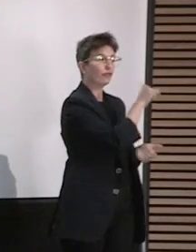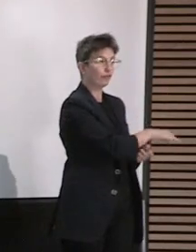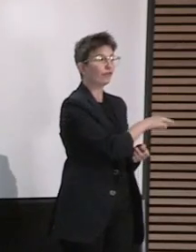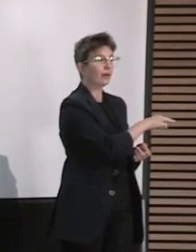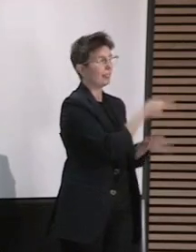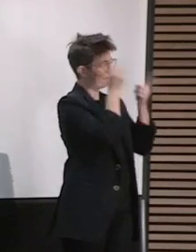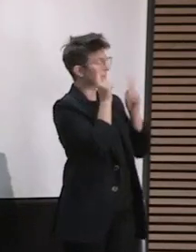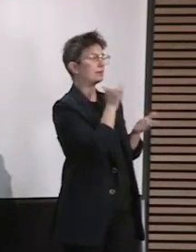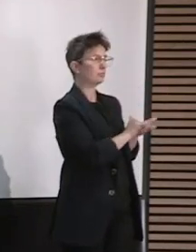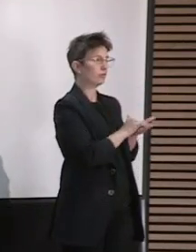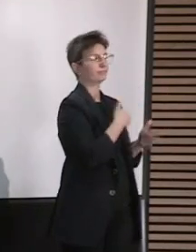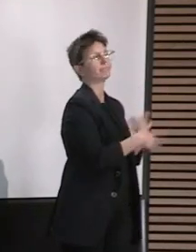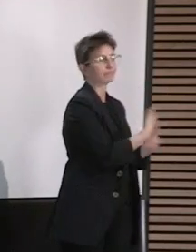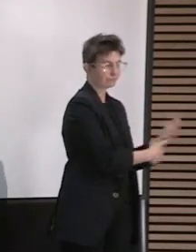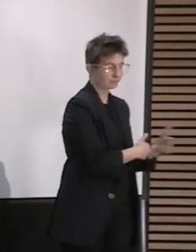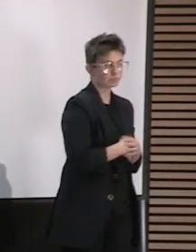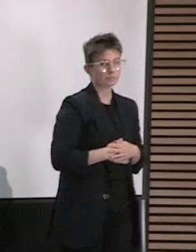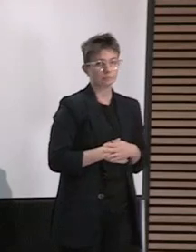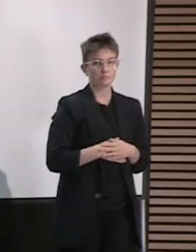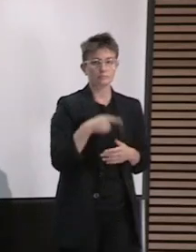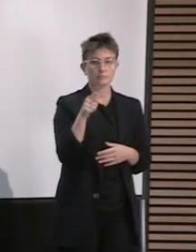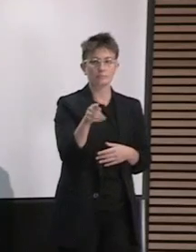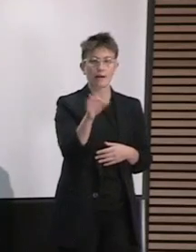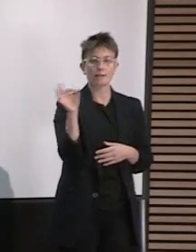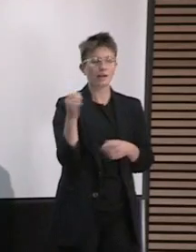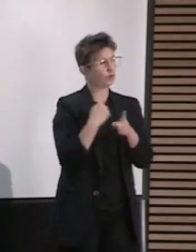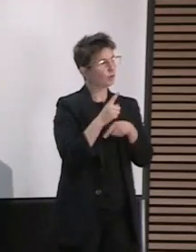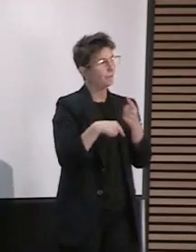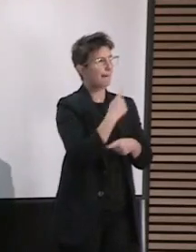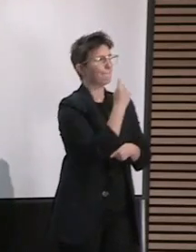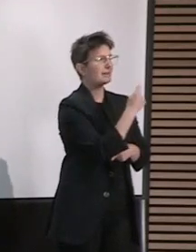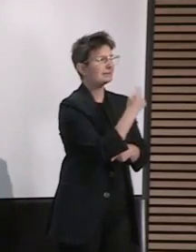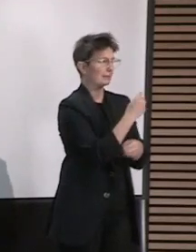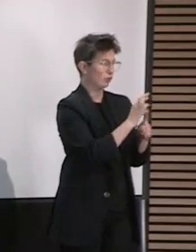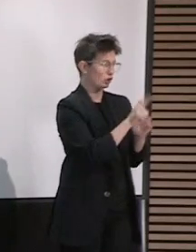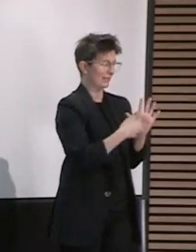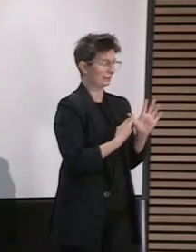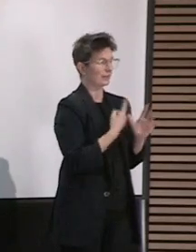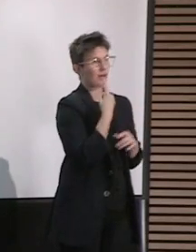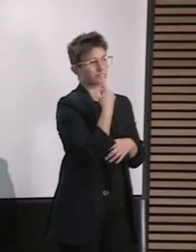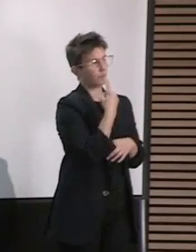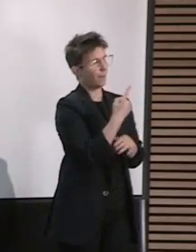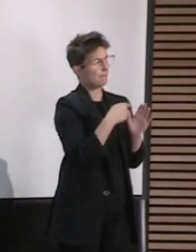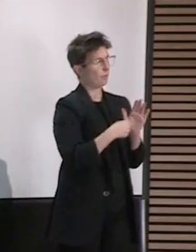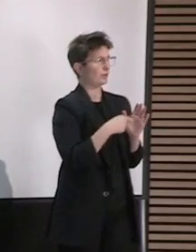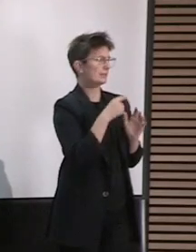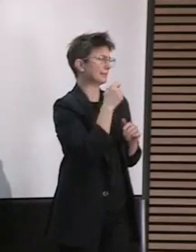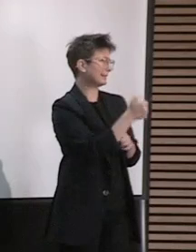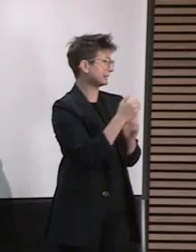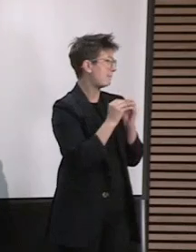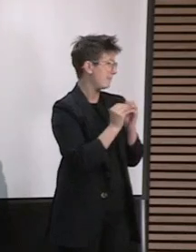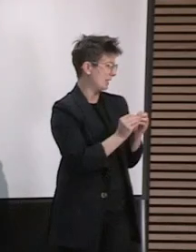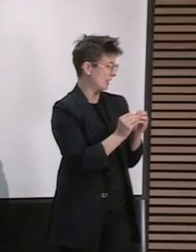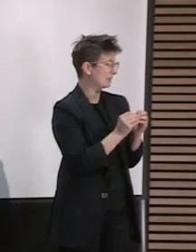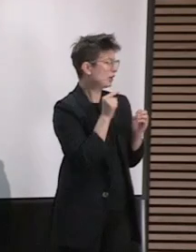hanga. I aromatawaihia e nga